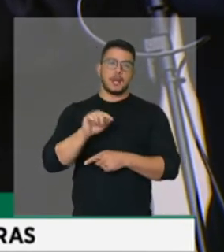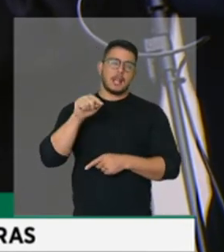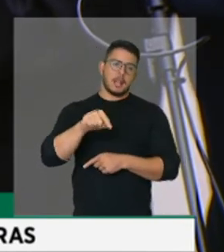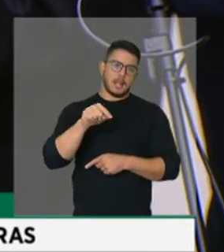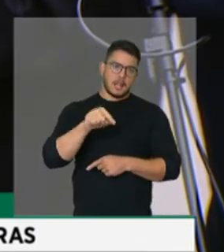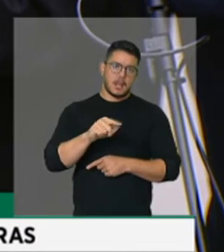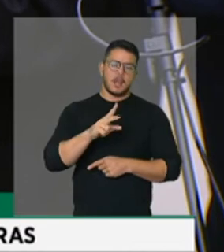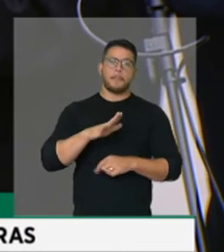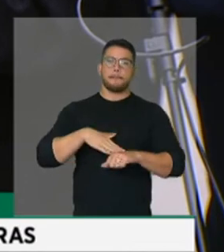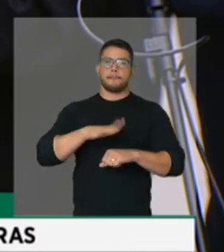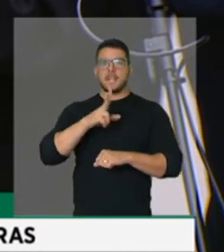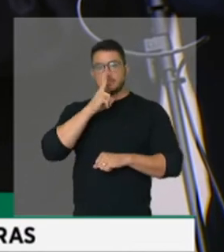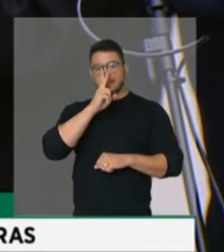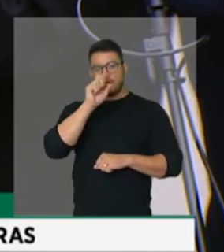COLOCADOS COMO POR EXEMPLO PRA REVITALIZAÇÃO DO LAGO DE